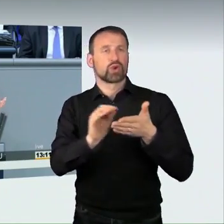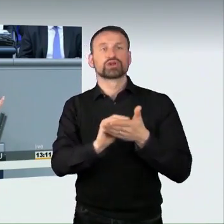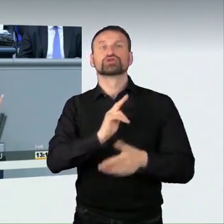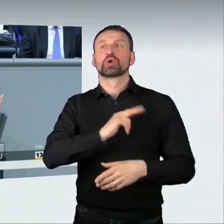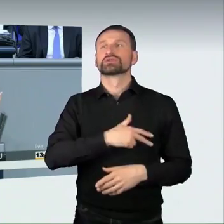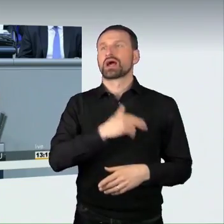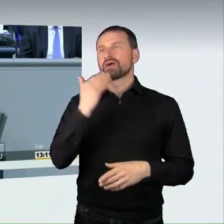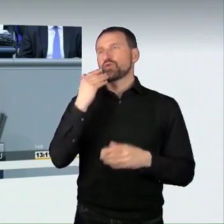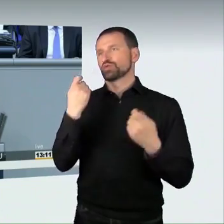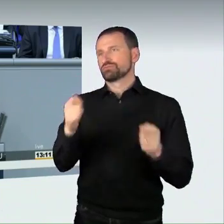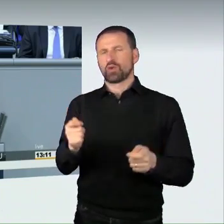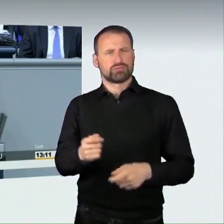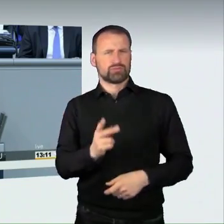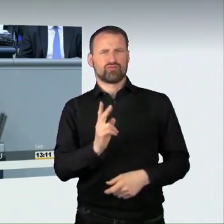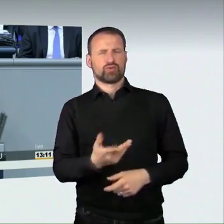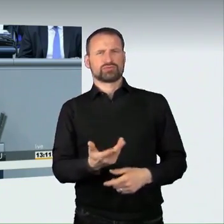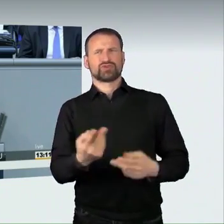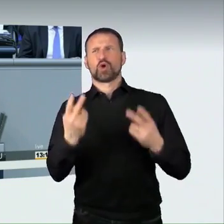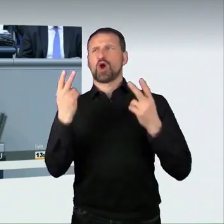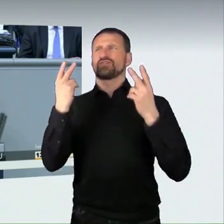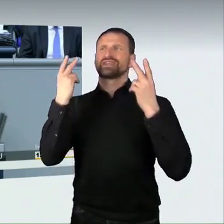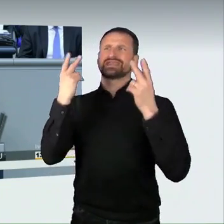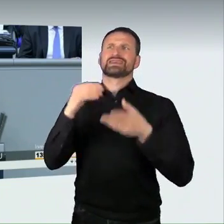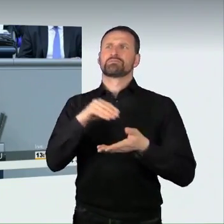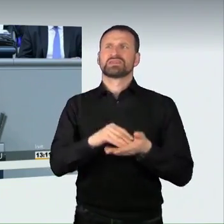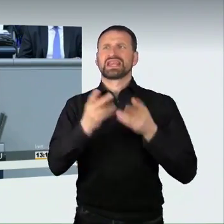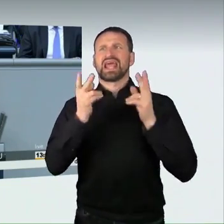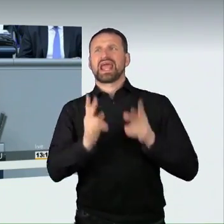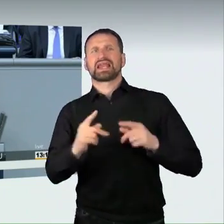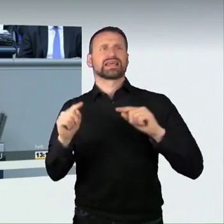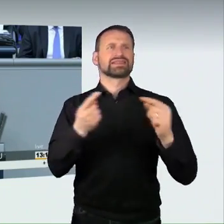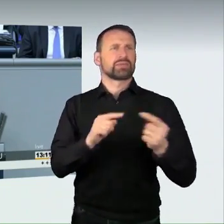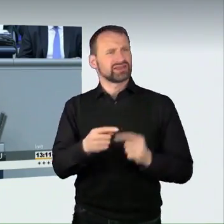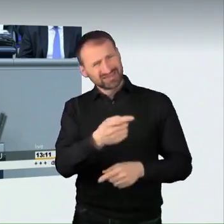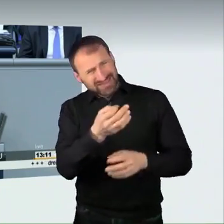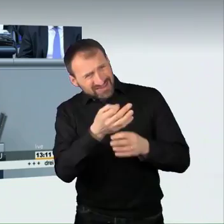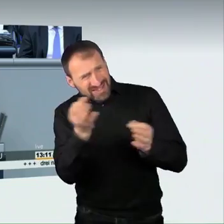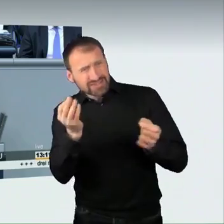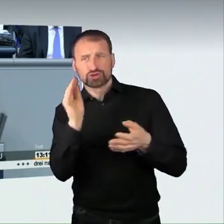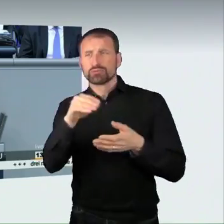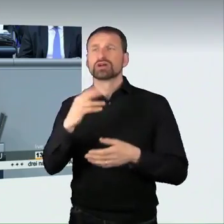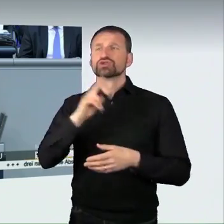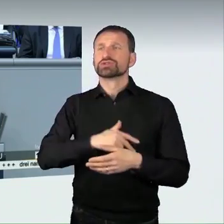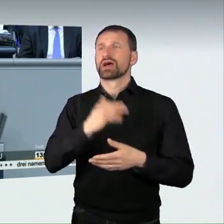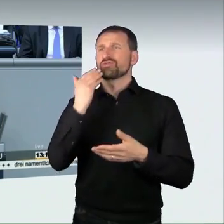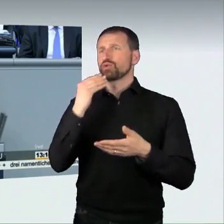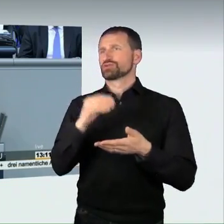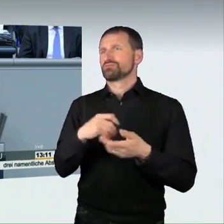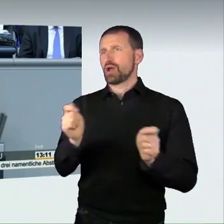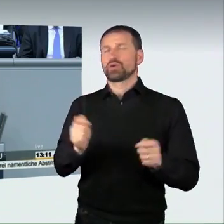so wahnsinnig wichtigen mietrechtlichen Debatte. Kein Satz über die entscheidende Botschaft, dass ein Wohnungsmarkt nur dann